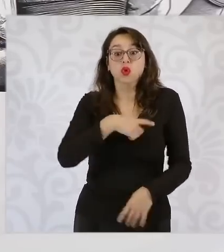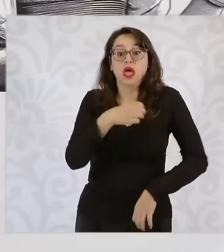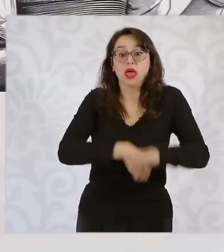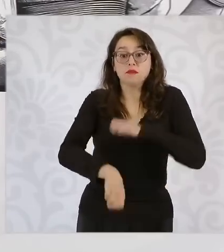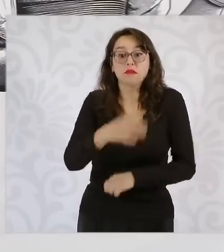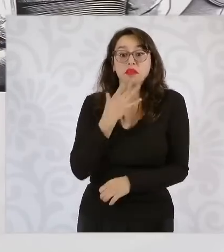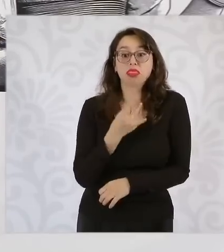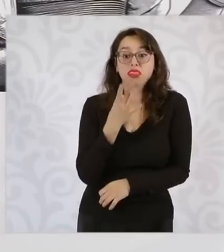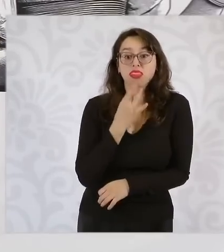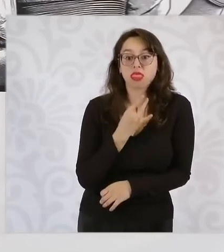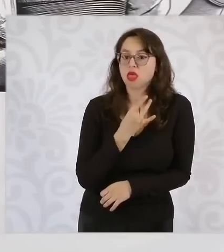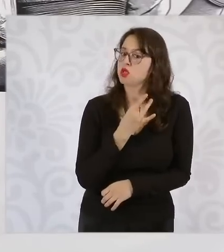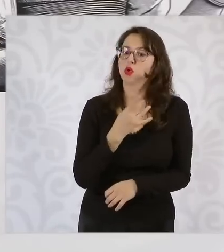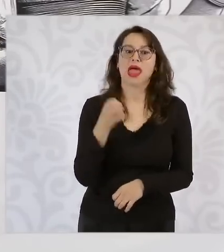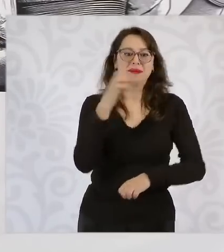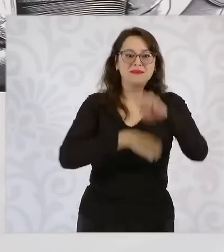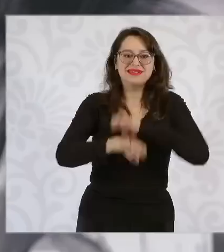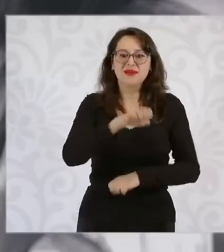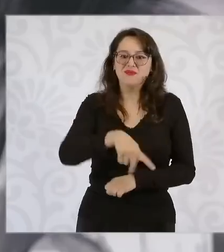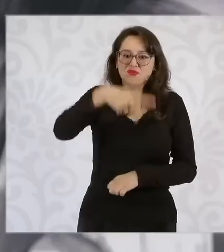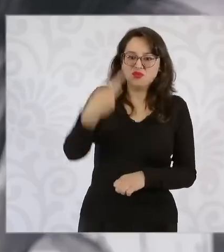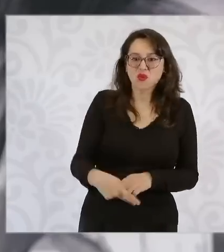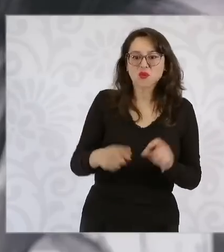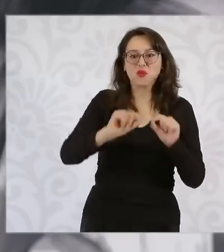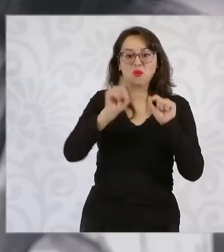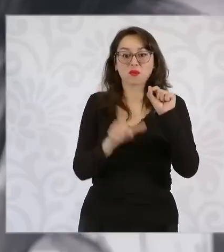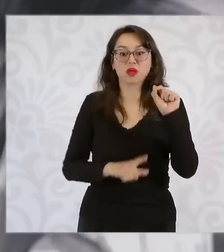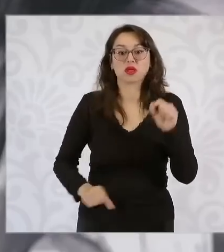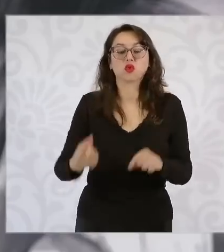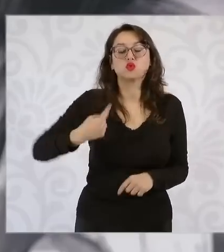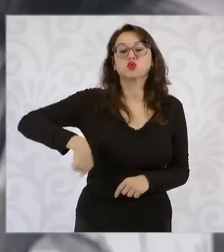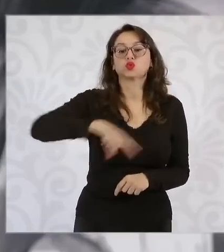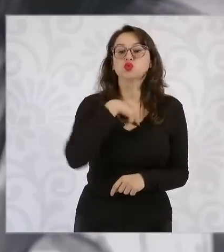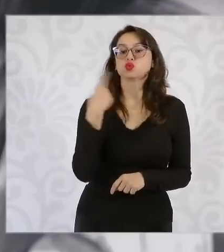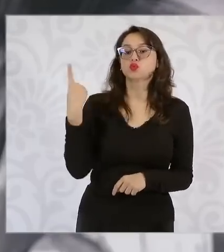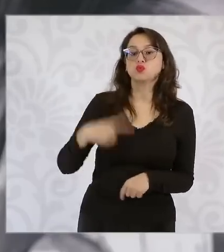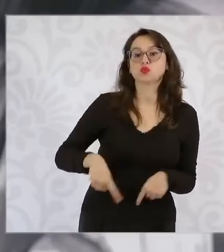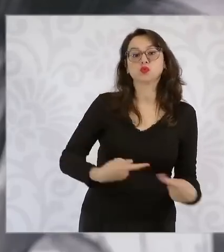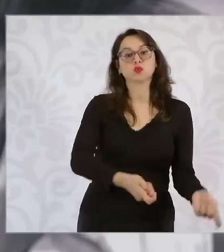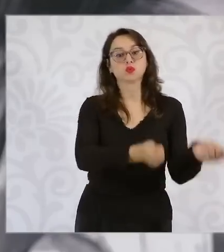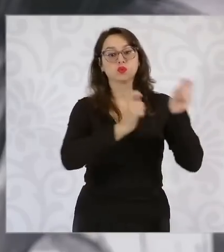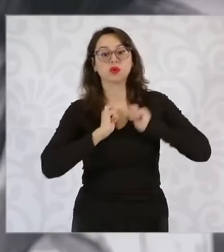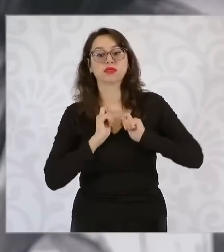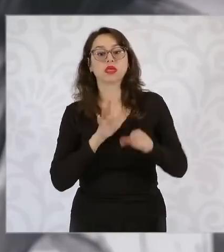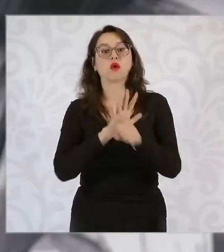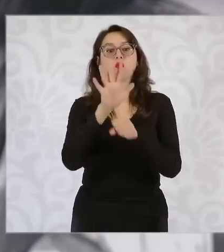Estado una empresa del pueblo con un mandato muy claro de aportación a las finanzas públicas ias